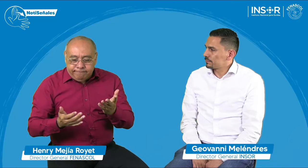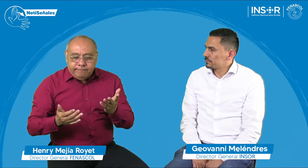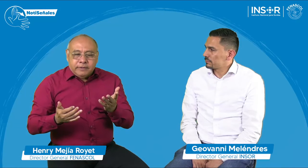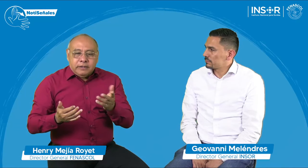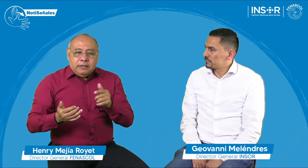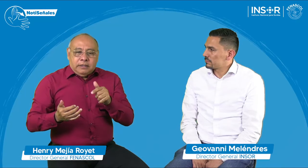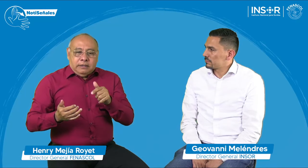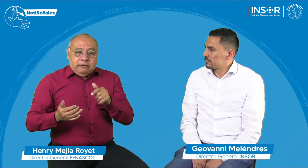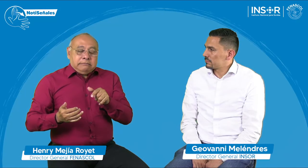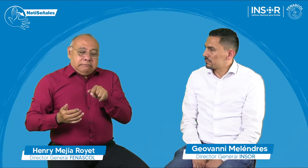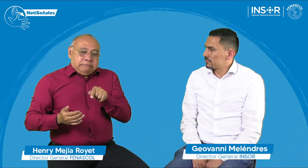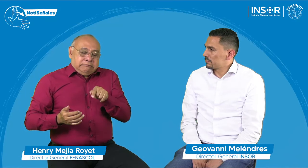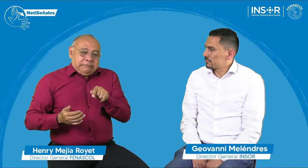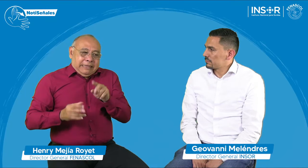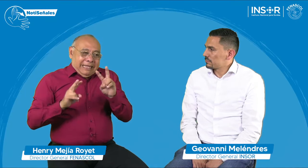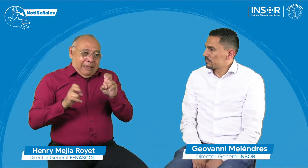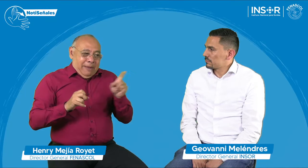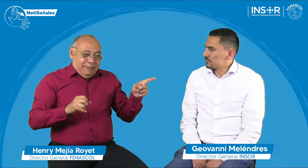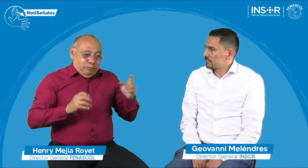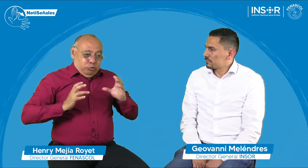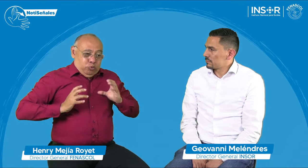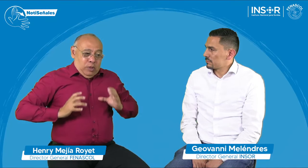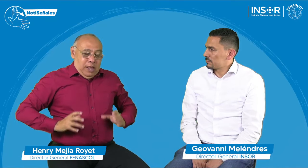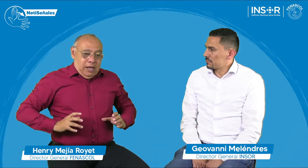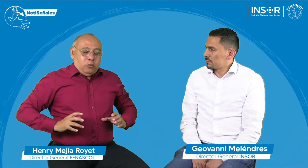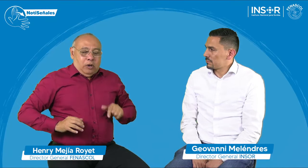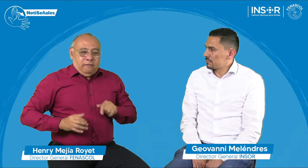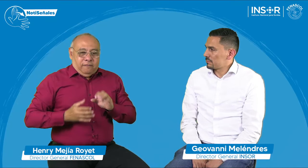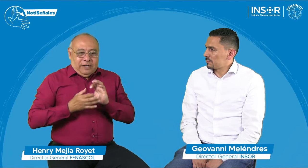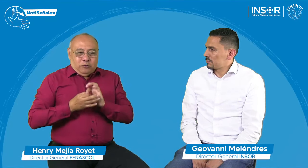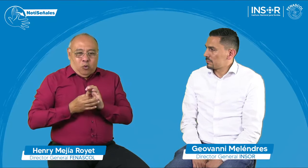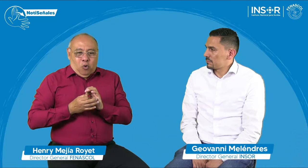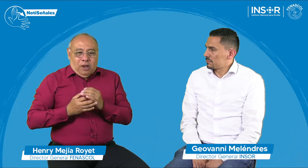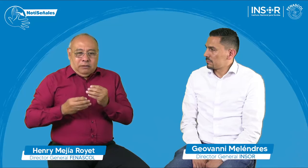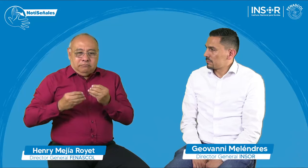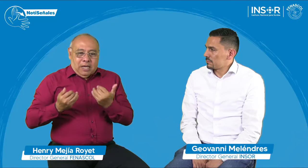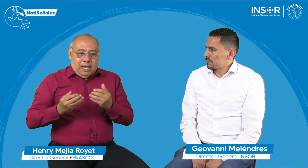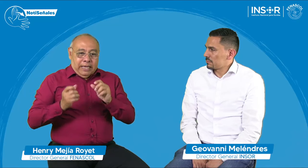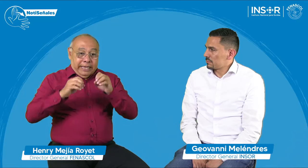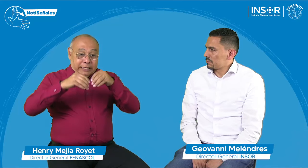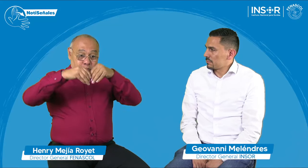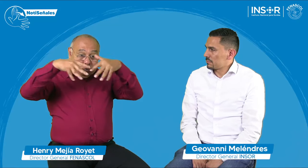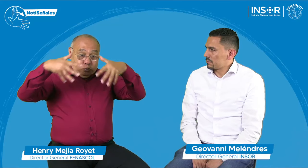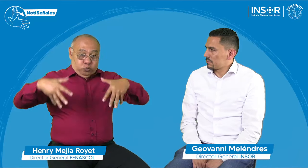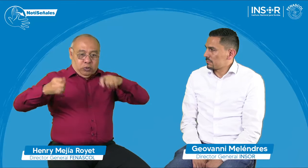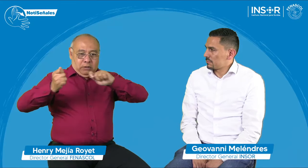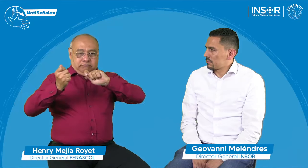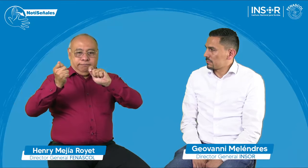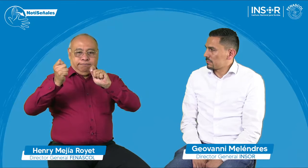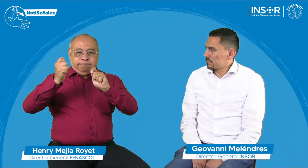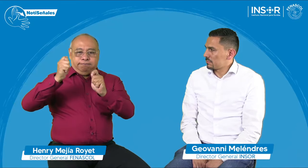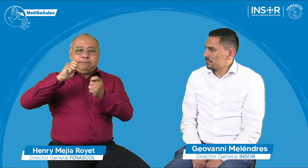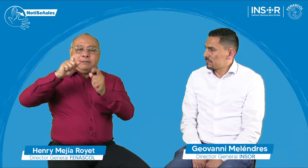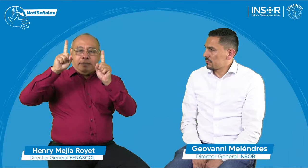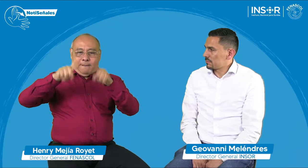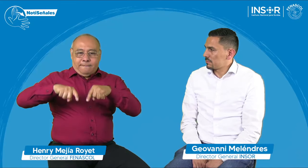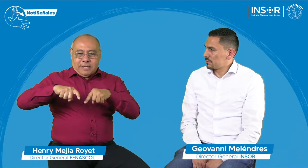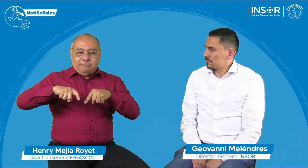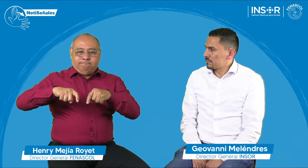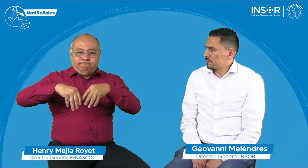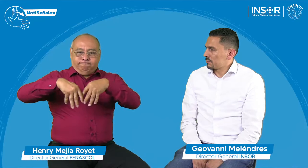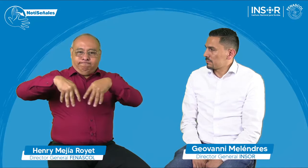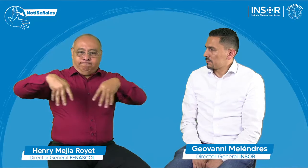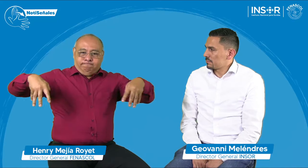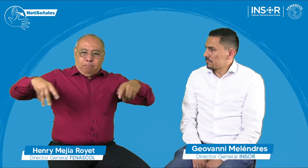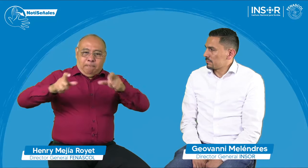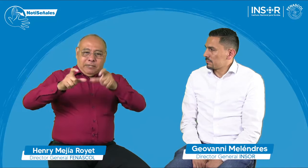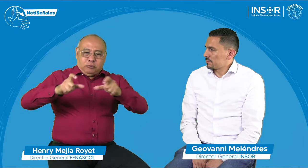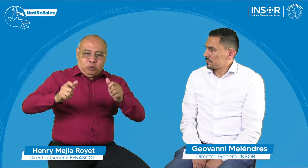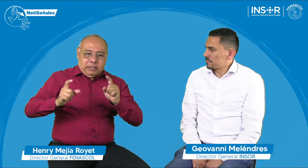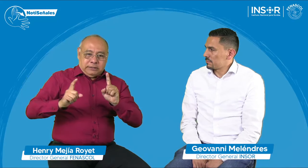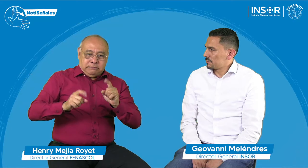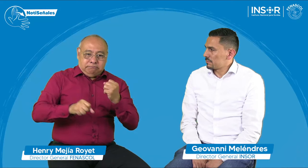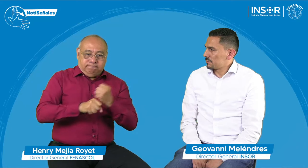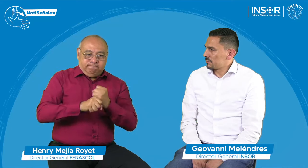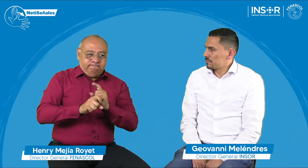pregunta ya para ir cerrando es